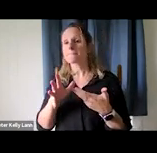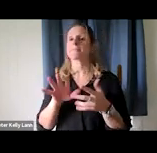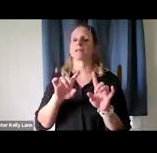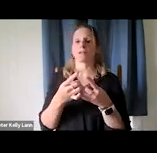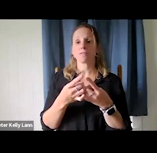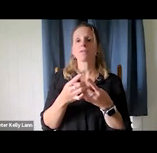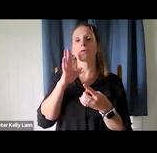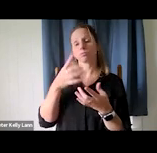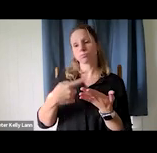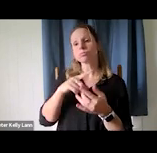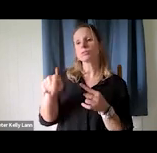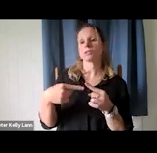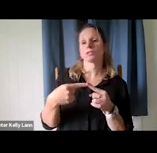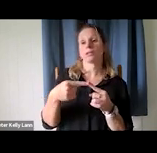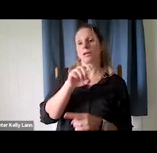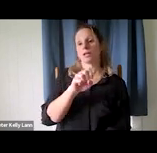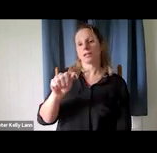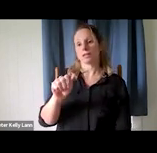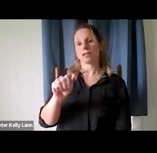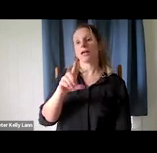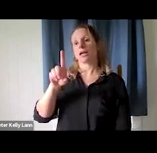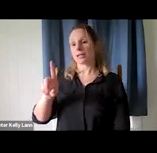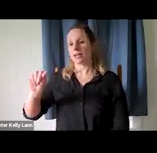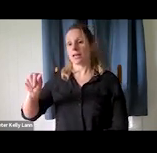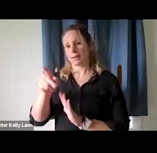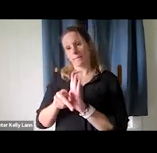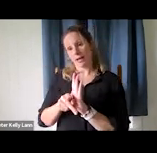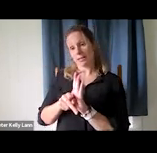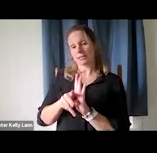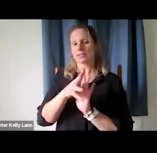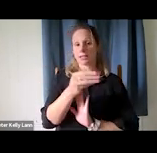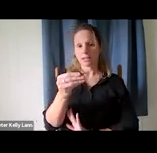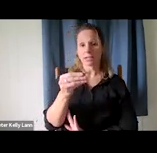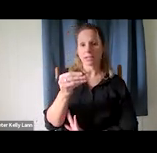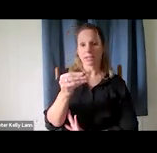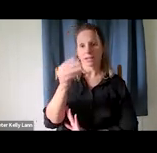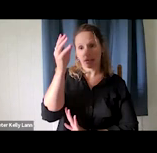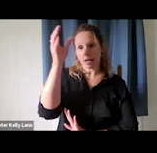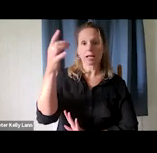y hablará un poco sobre la política DAA de la SSA y el concepto de materialidad.